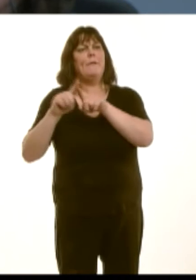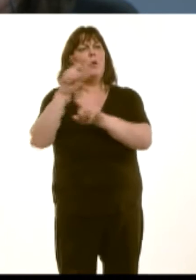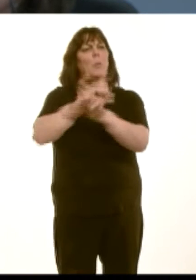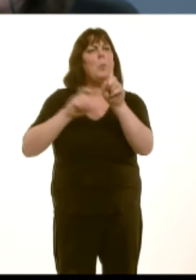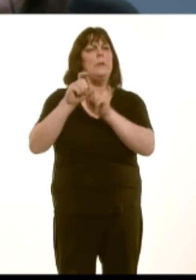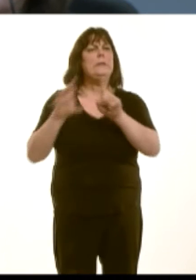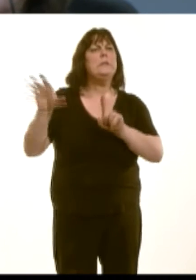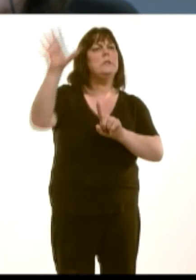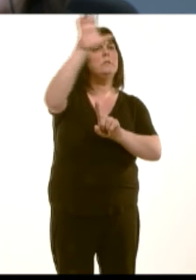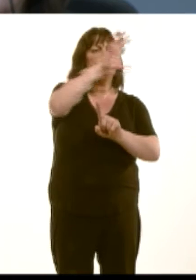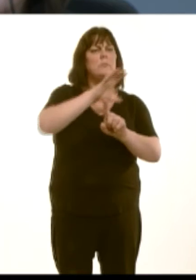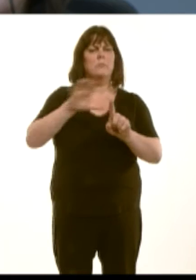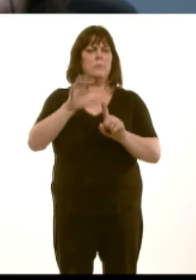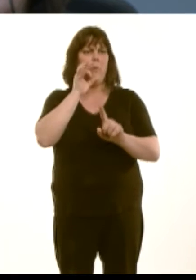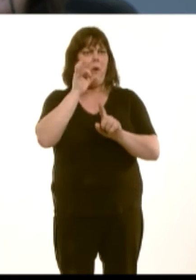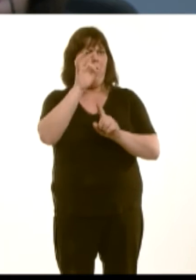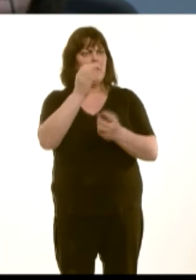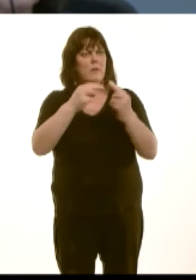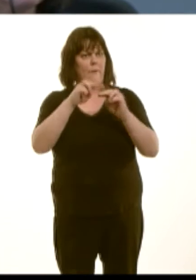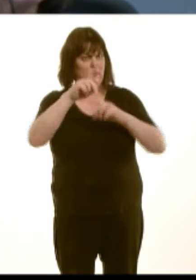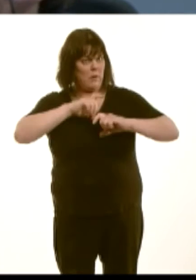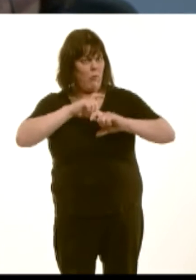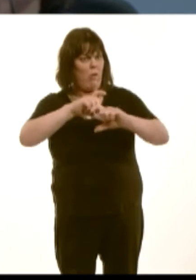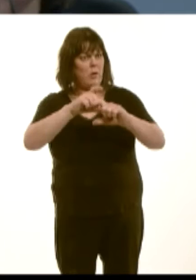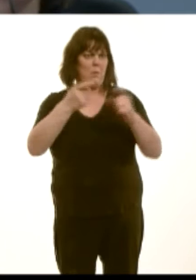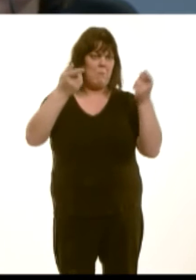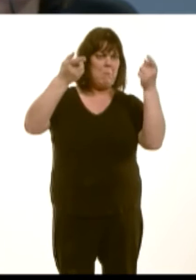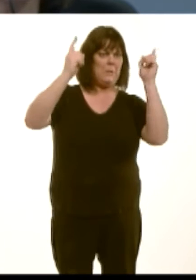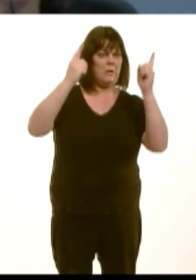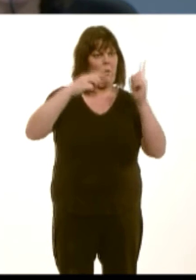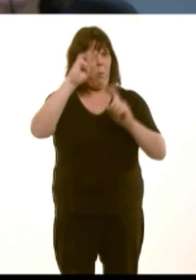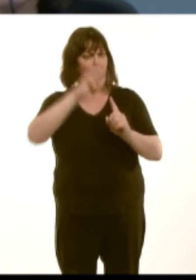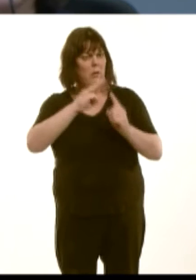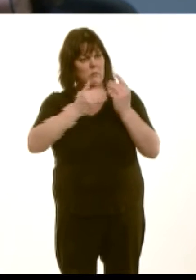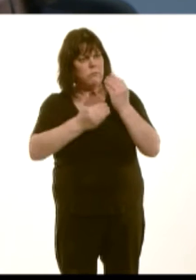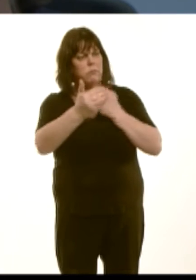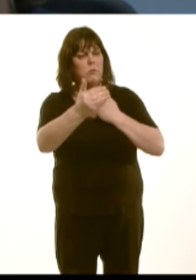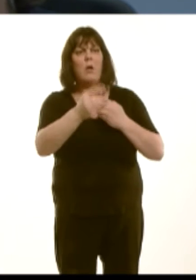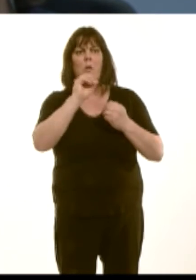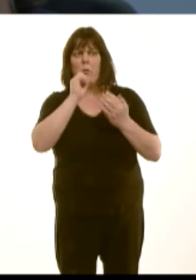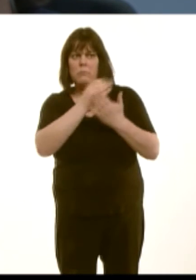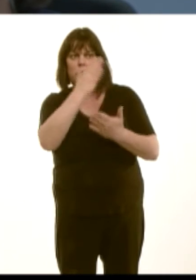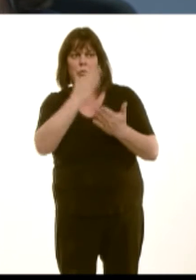dros y blynyddau nesaf y byddwch chi yn sicrhau y bydd mwy o bwerauín cael eu datganoli yn agosach at bobl?